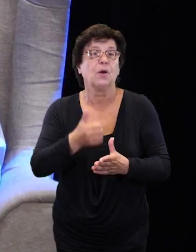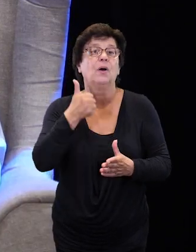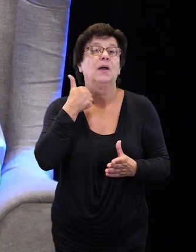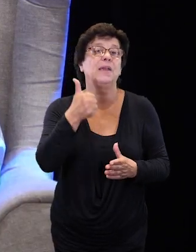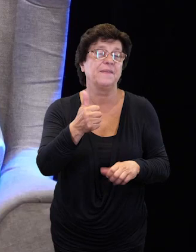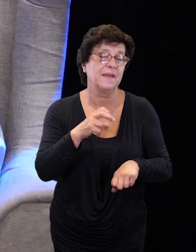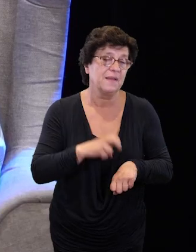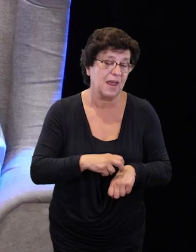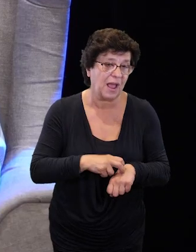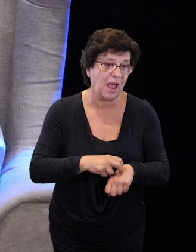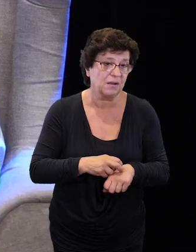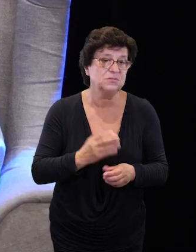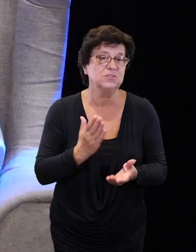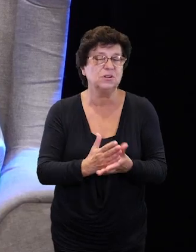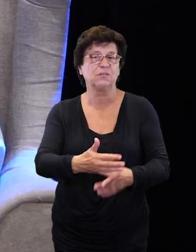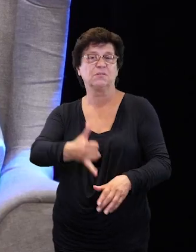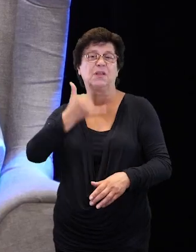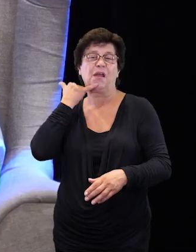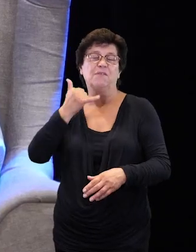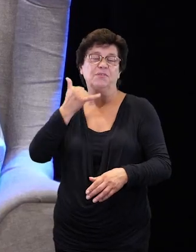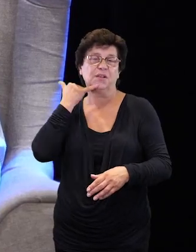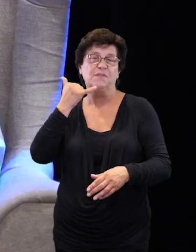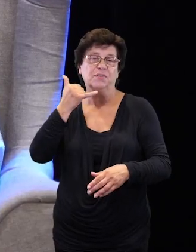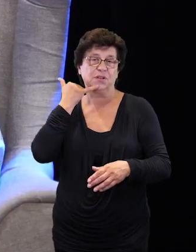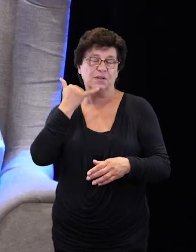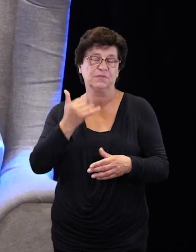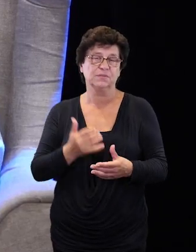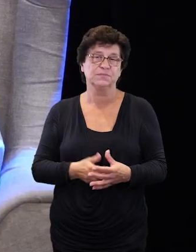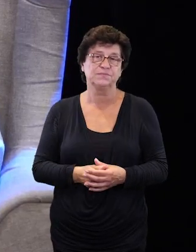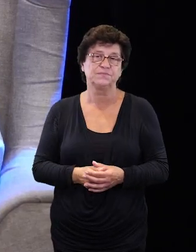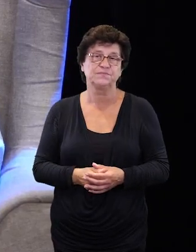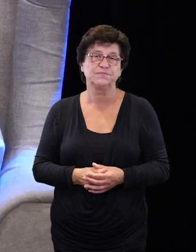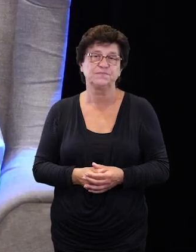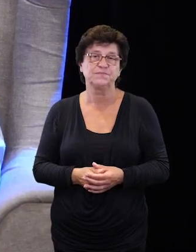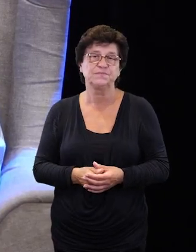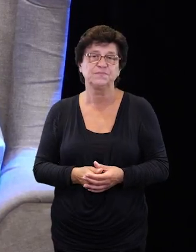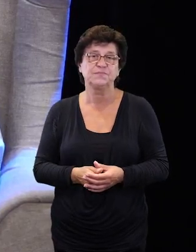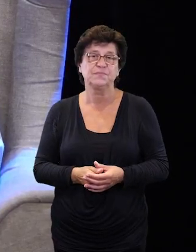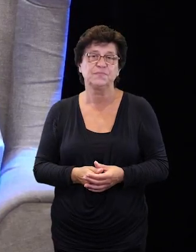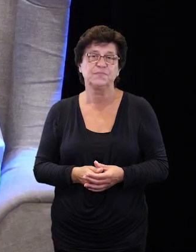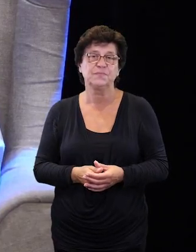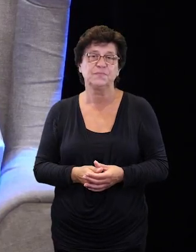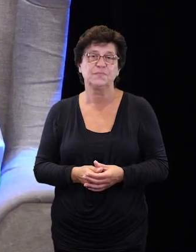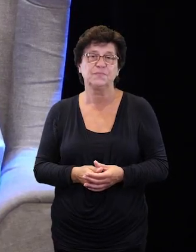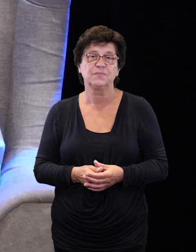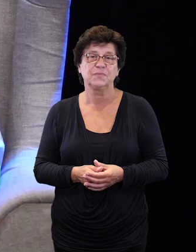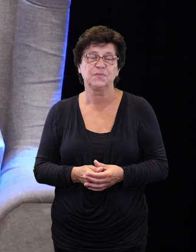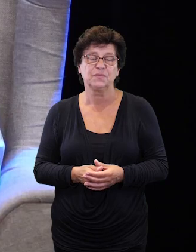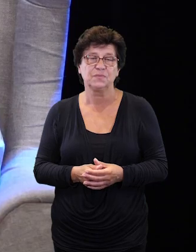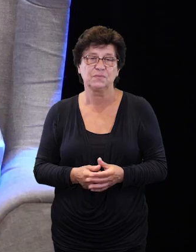który przyjmował tam co dziesiątą osobę po godzinach i tak dalej. Więc nam teleporady zostały narzucone w pewnym sensie.